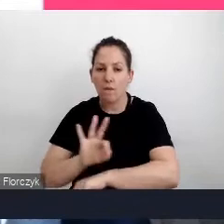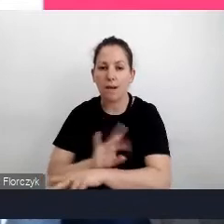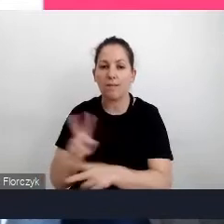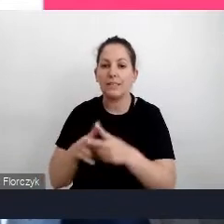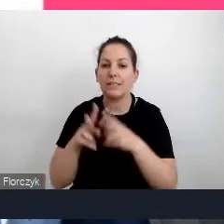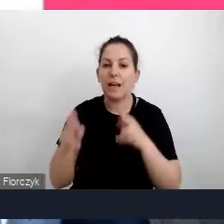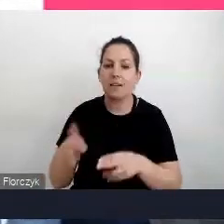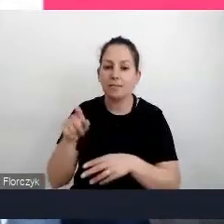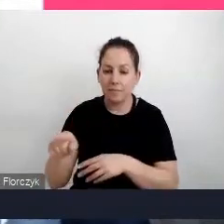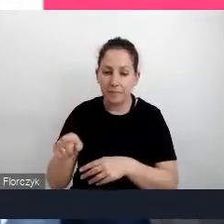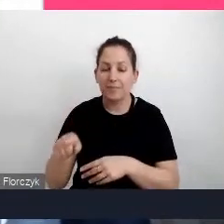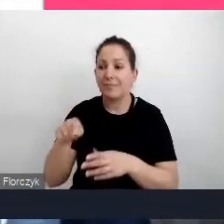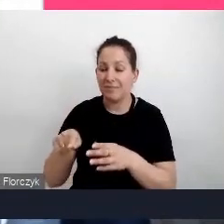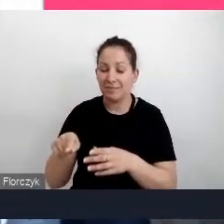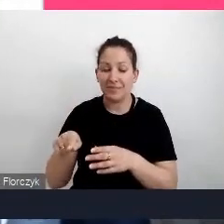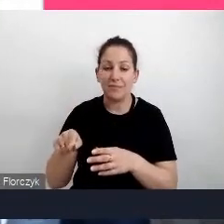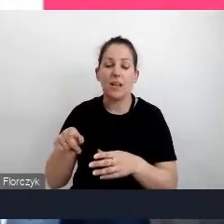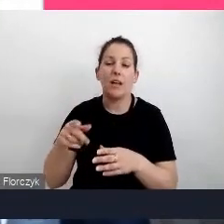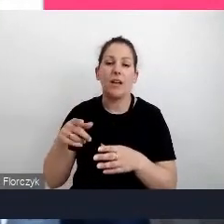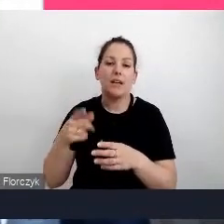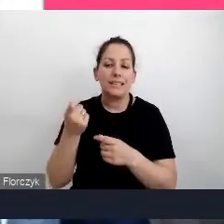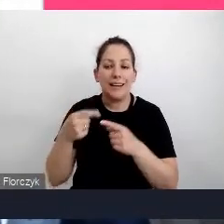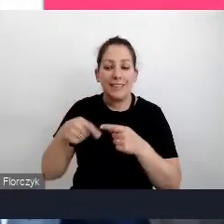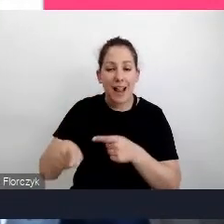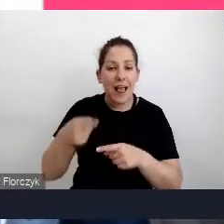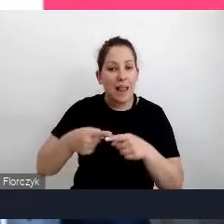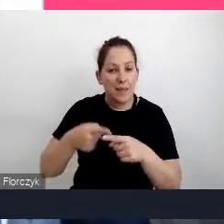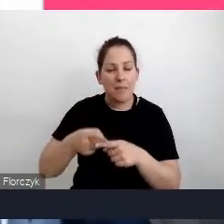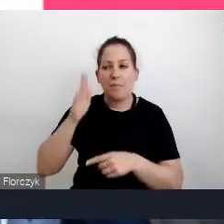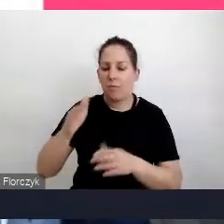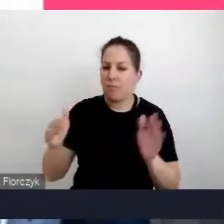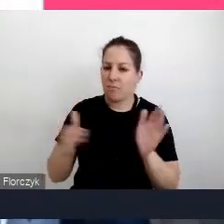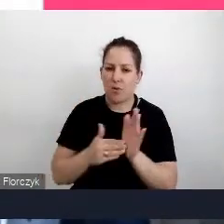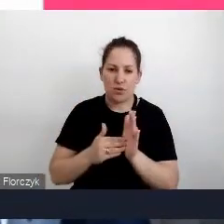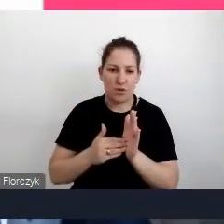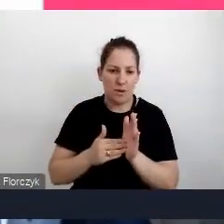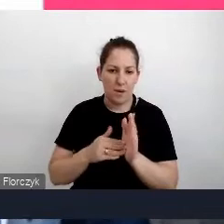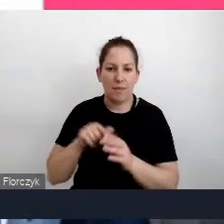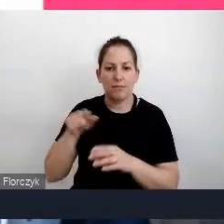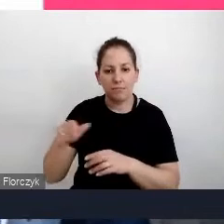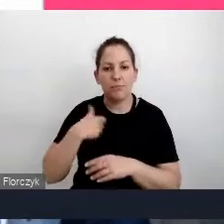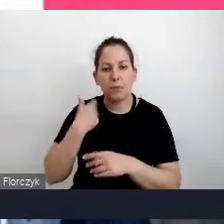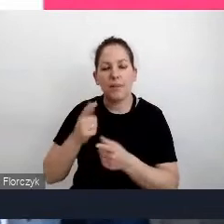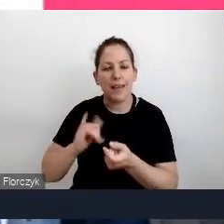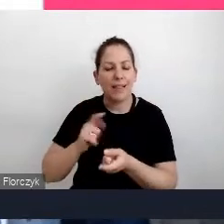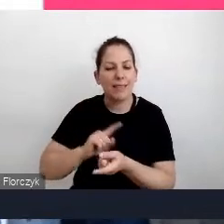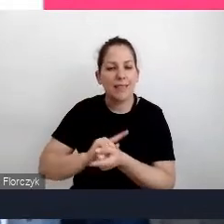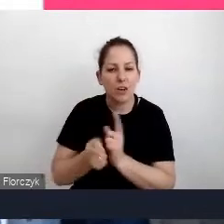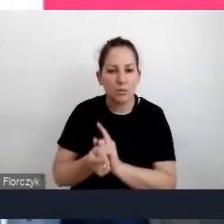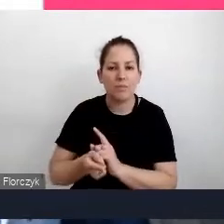to są te elementy, które za chwileczkę będą niezbędne i potrzebne do tego, żeby jak najszybciej tę infrastrukturę odbudować.